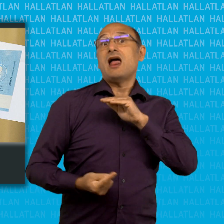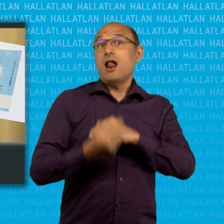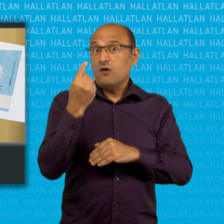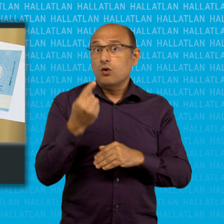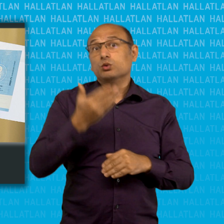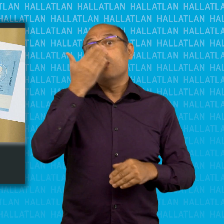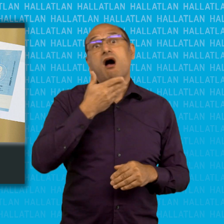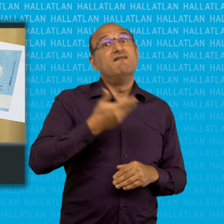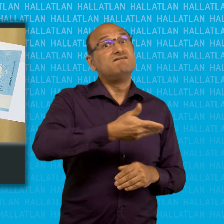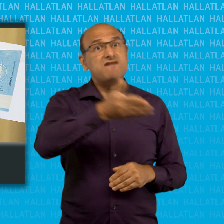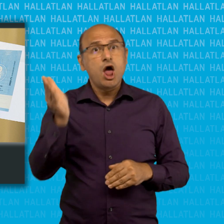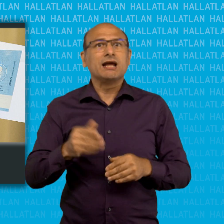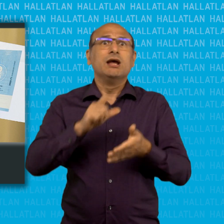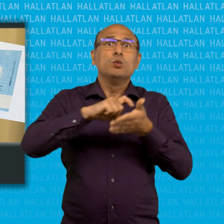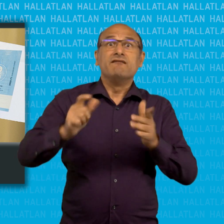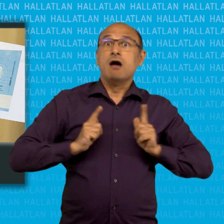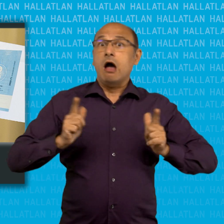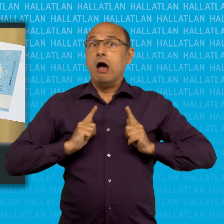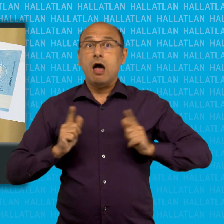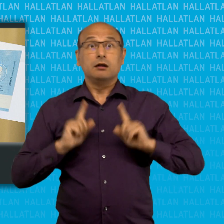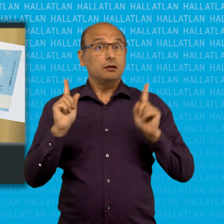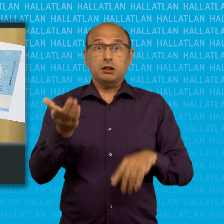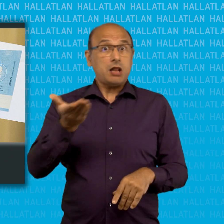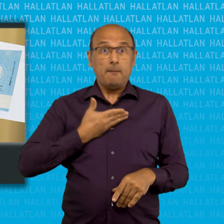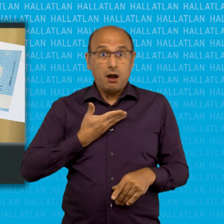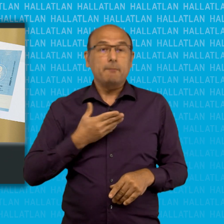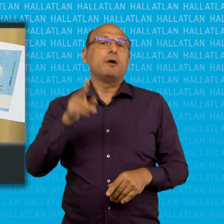Ha valaki nem kapta meg időben az utalványt,